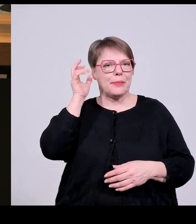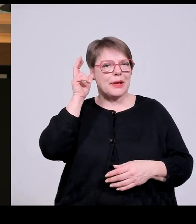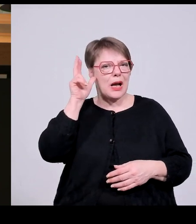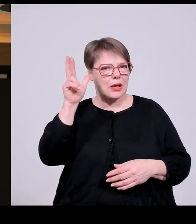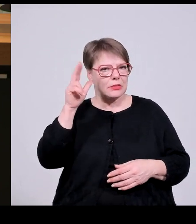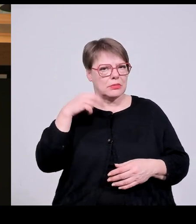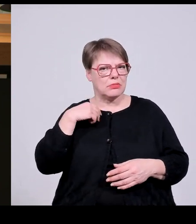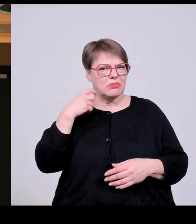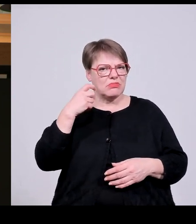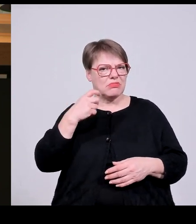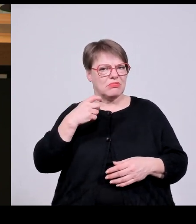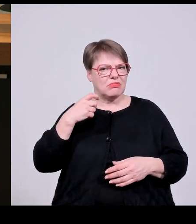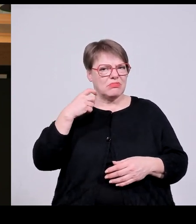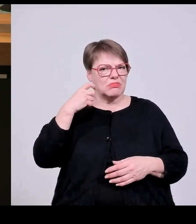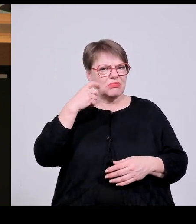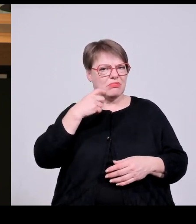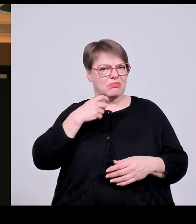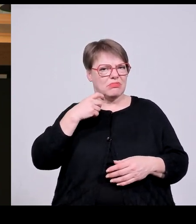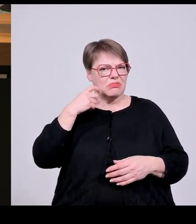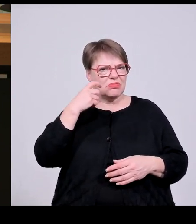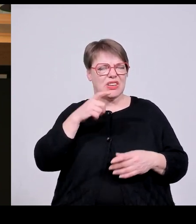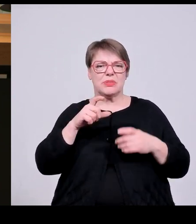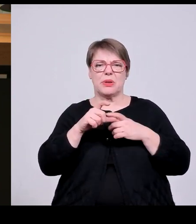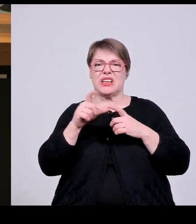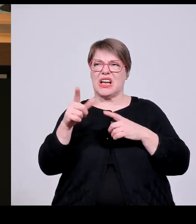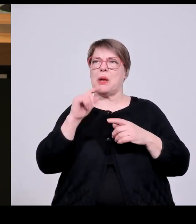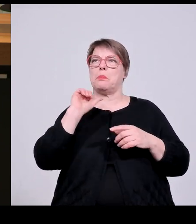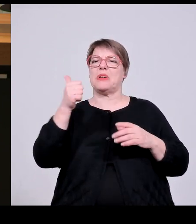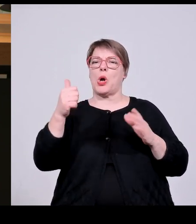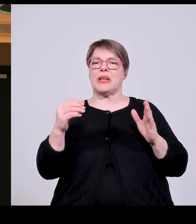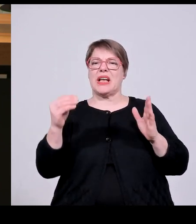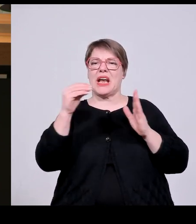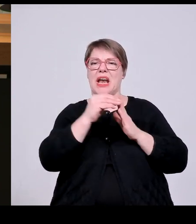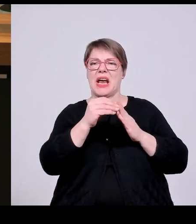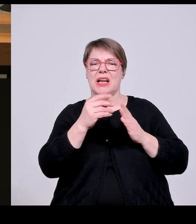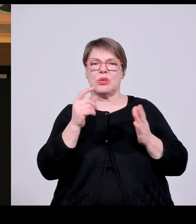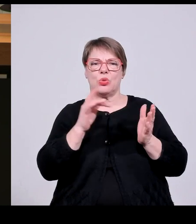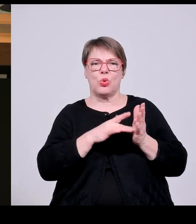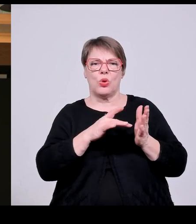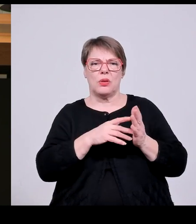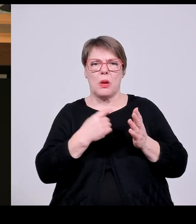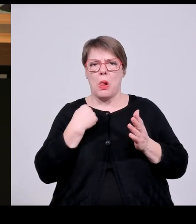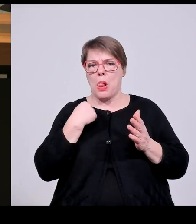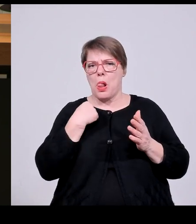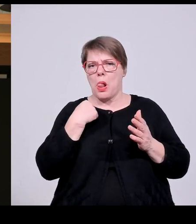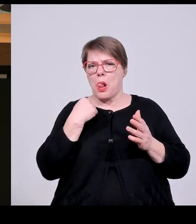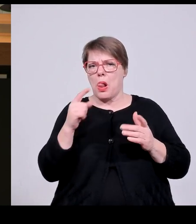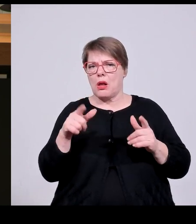Ich finde es aber nett, dass Sie den Antrag heute trotzdem noch mal zur Beratung angemeldet haben, weil er mir die